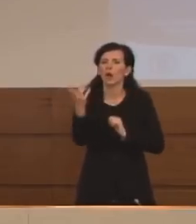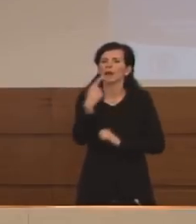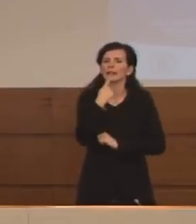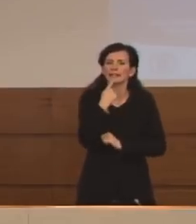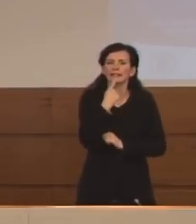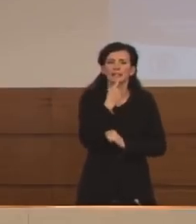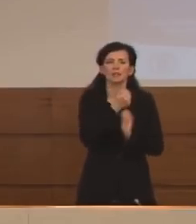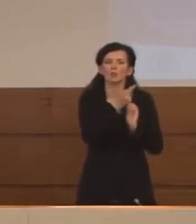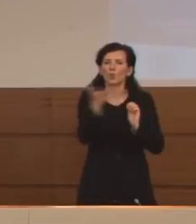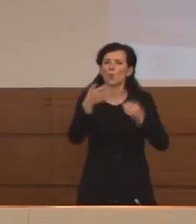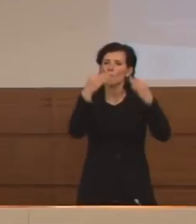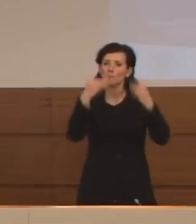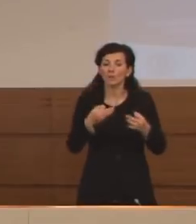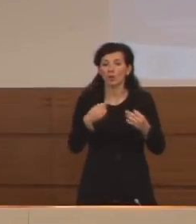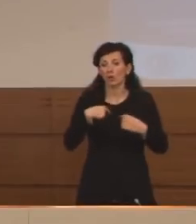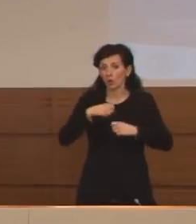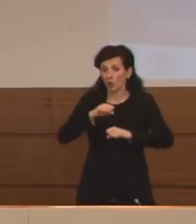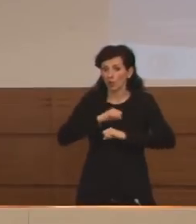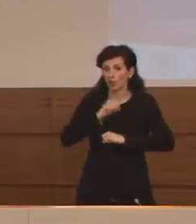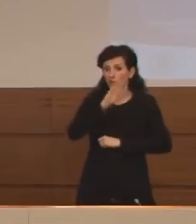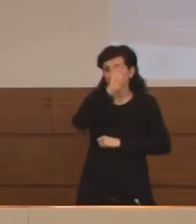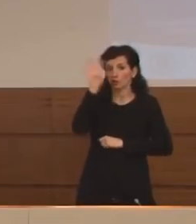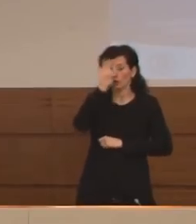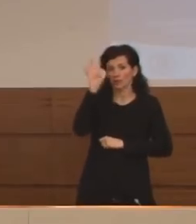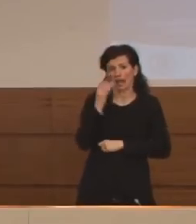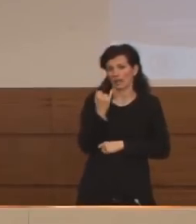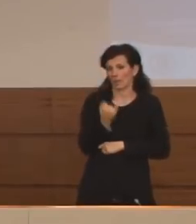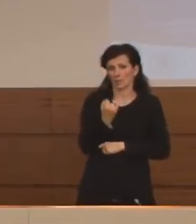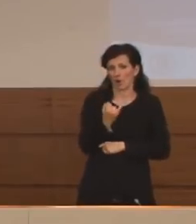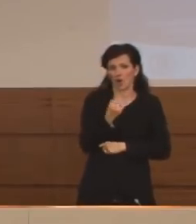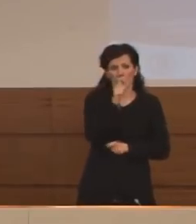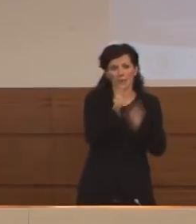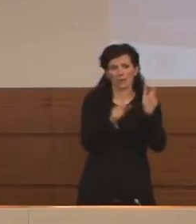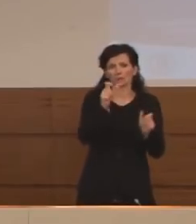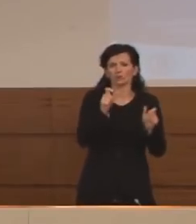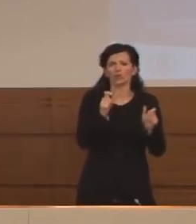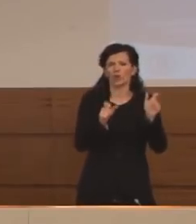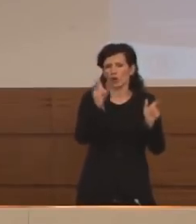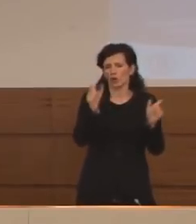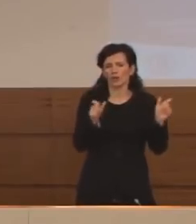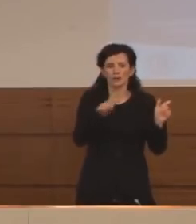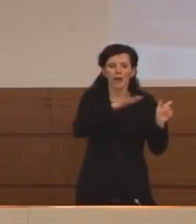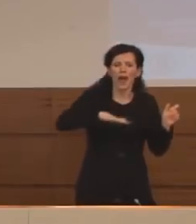Io penso in Toscana abbasanza poche se si eccettuano alcne aree della Regione.